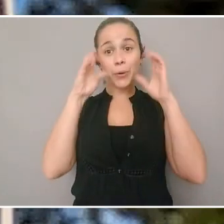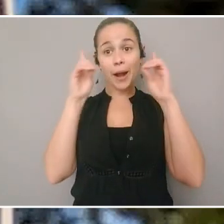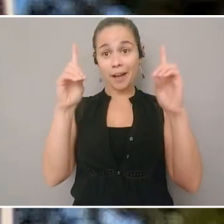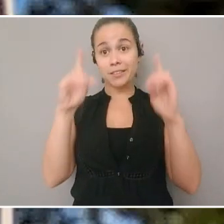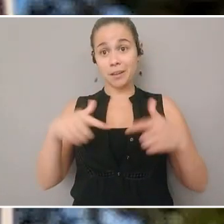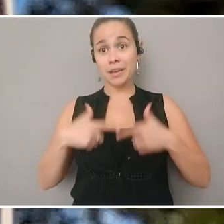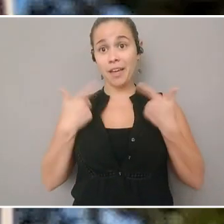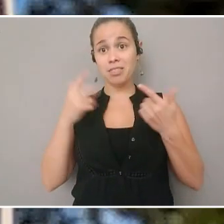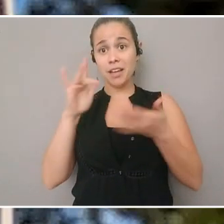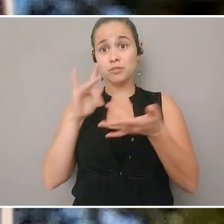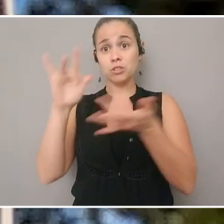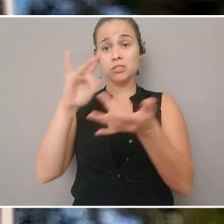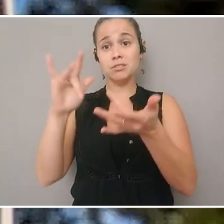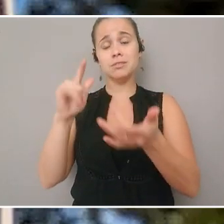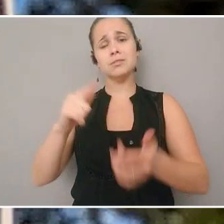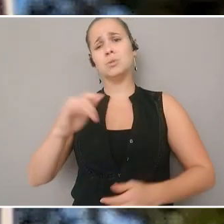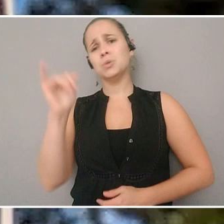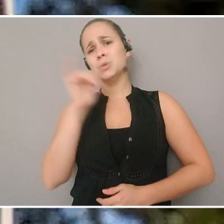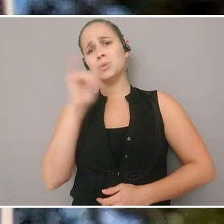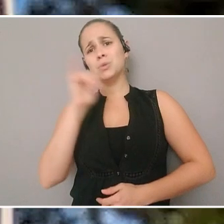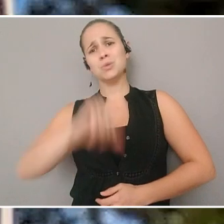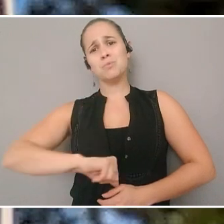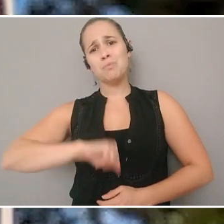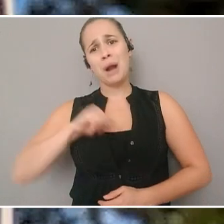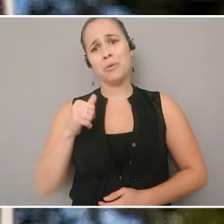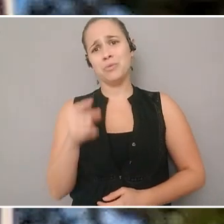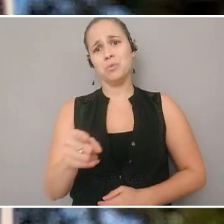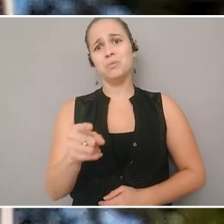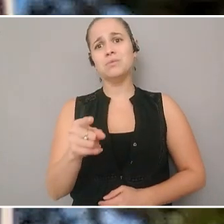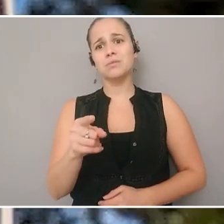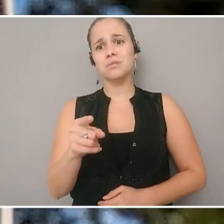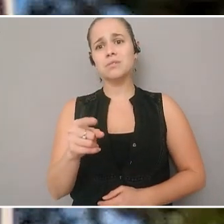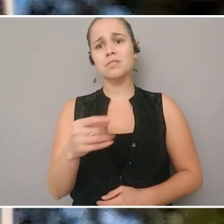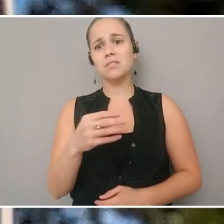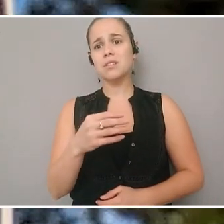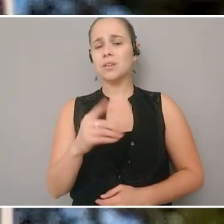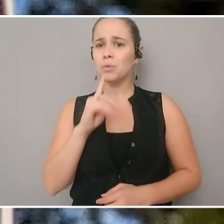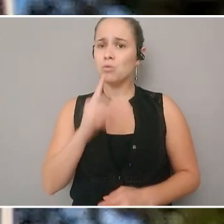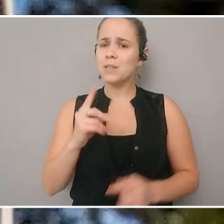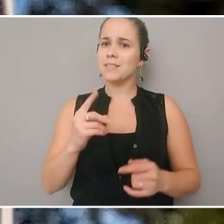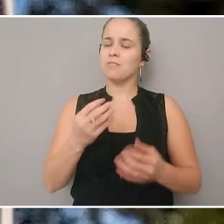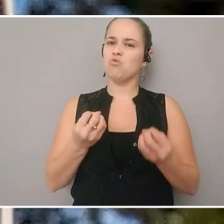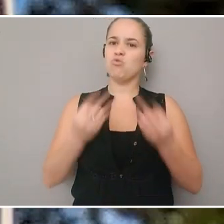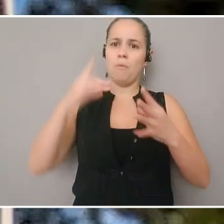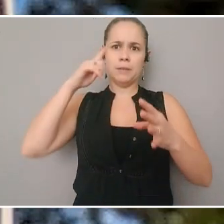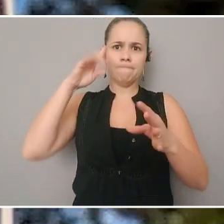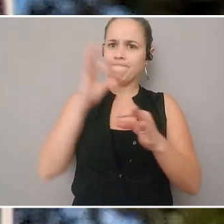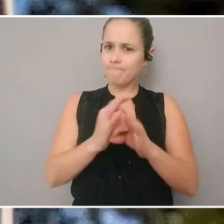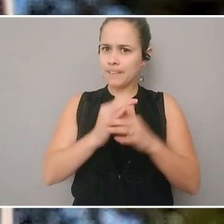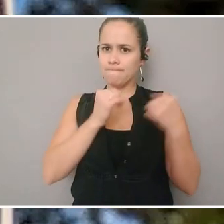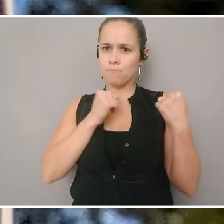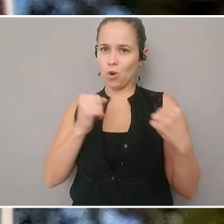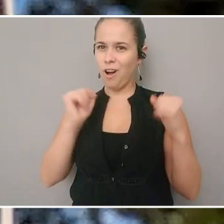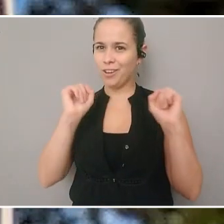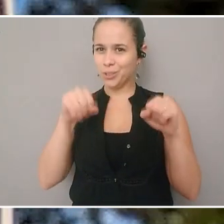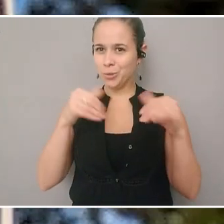Estamos muy orgullosos de ustedes y tenemos mucha